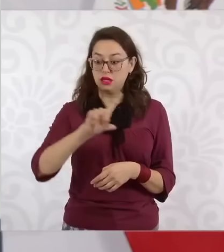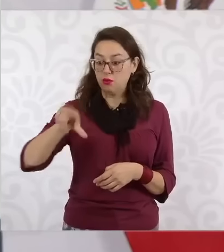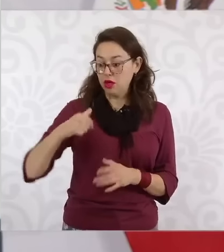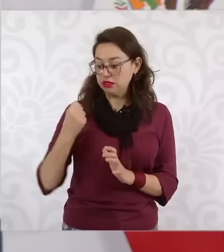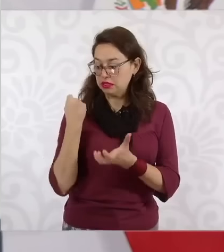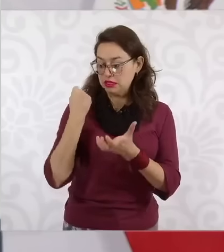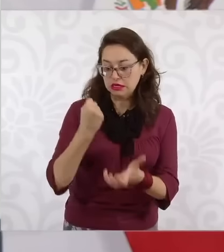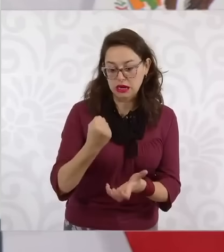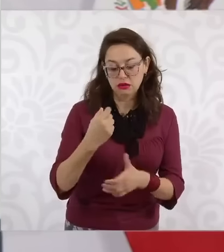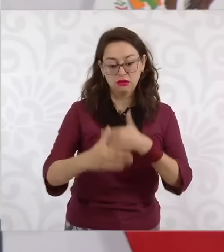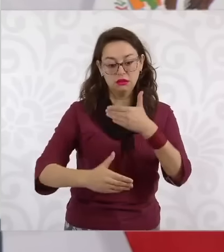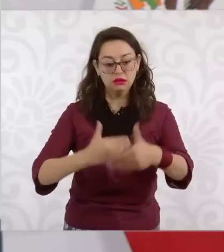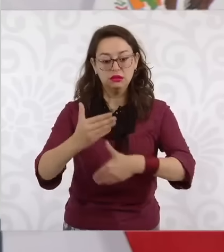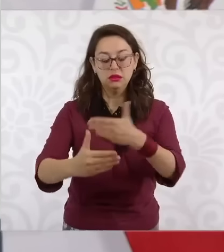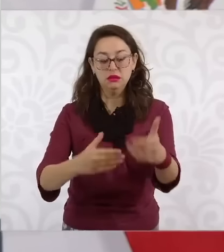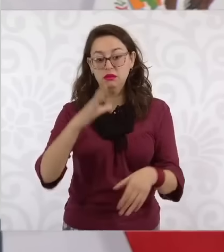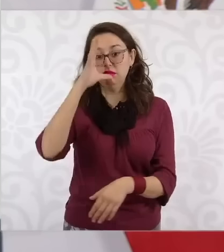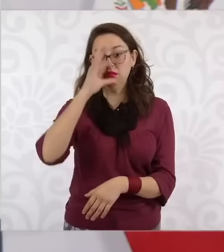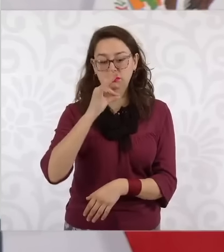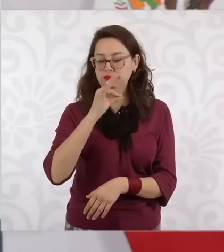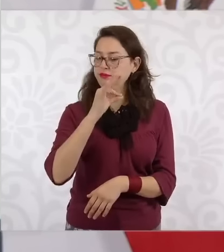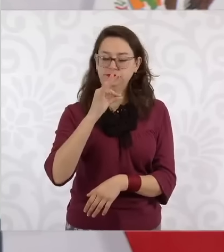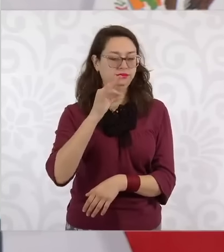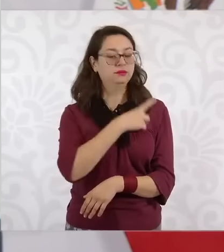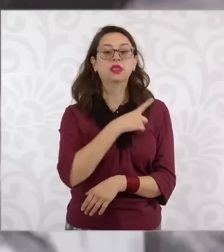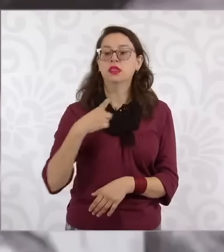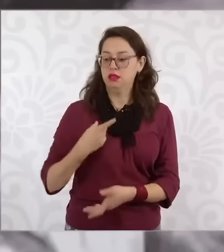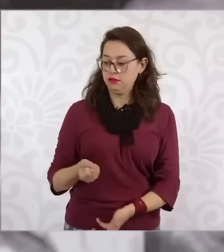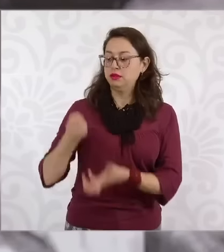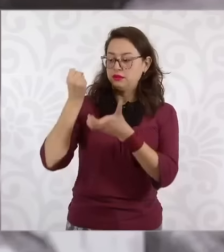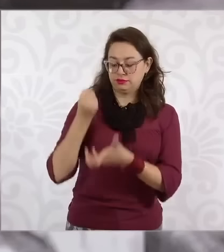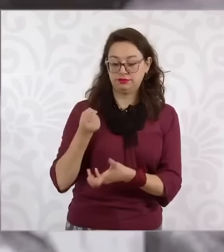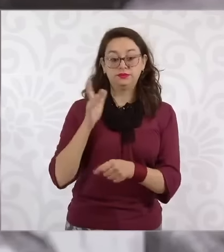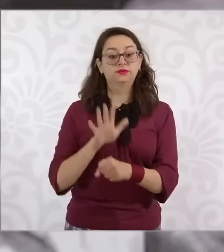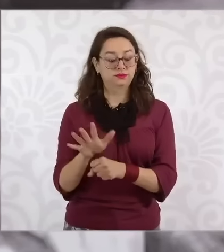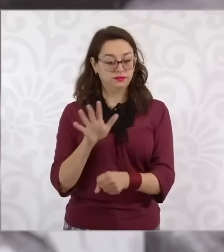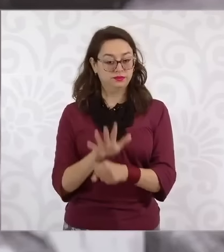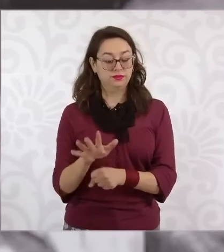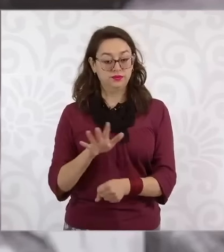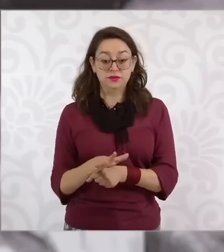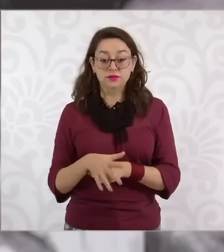año y para los siguientes. Es también importante mencionar que estos proyectos tienen unos unos